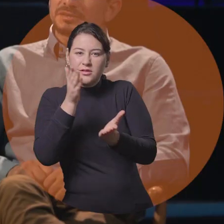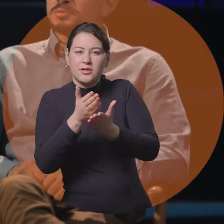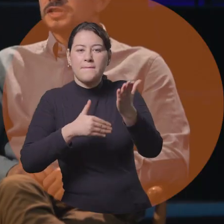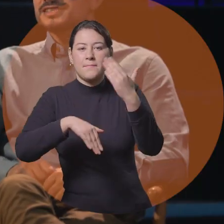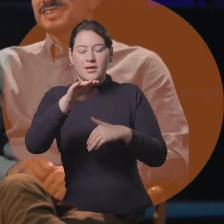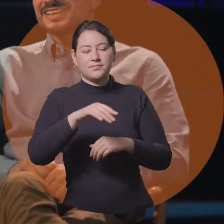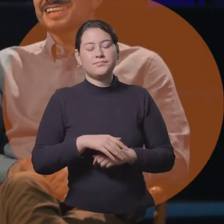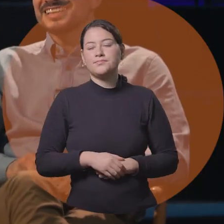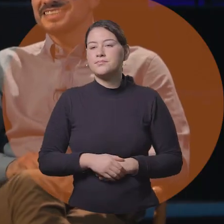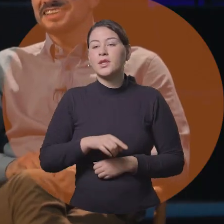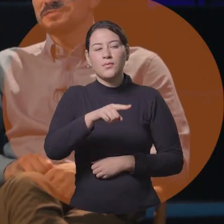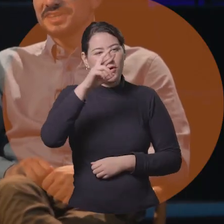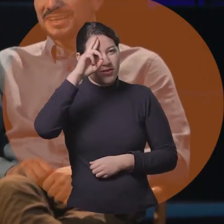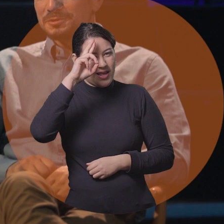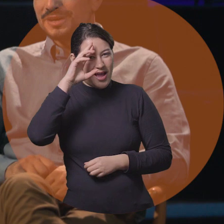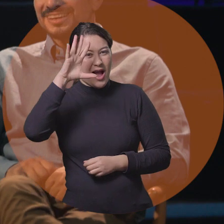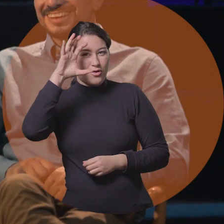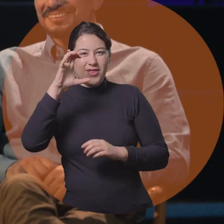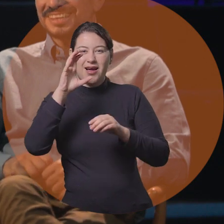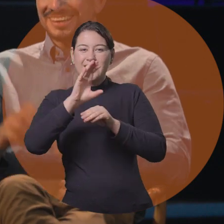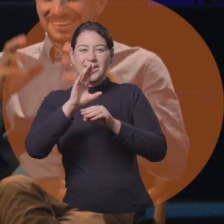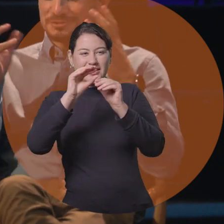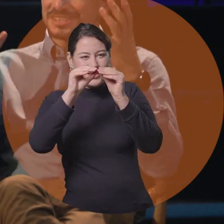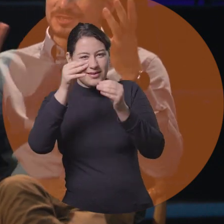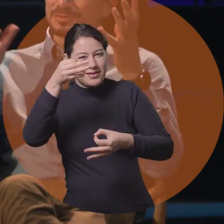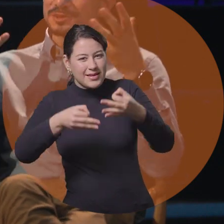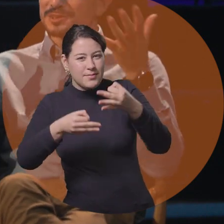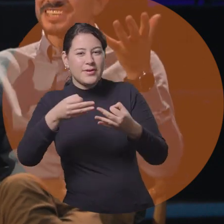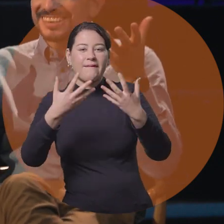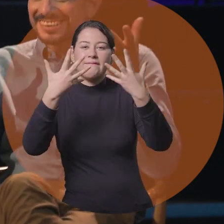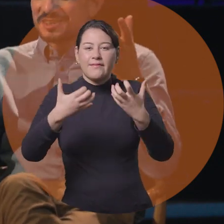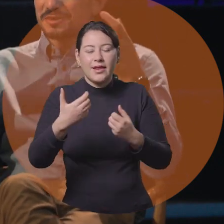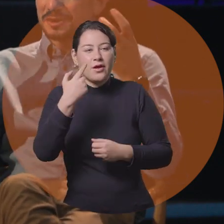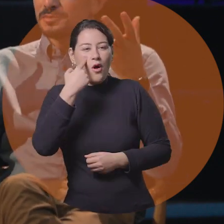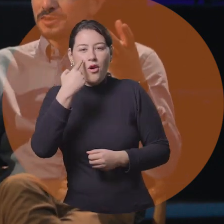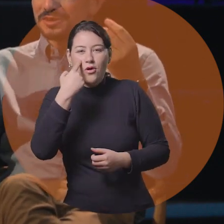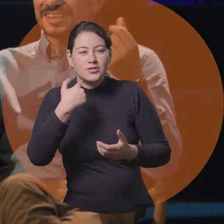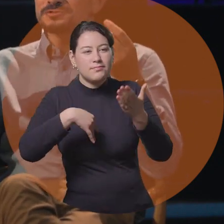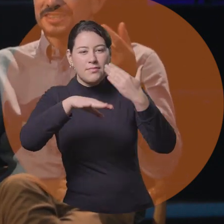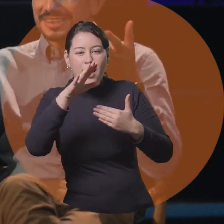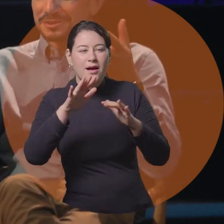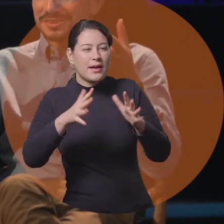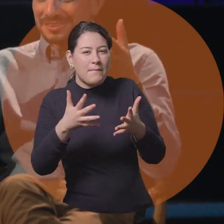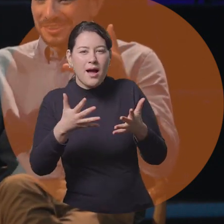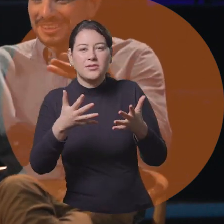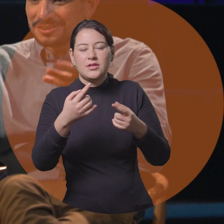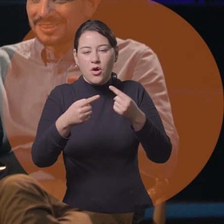¿Rememorás esas clases de Química en la cual había un deseo por conocer cómo, qué sucede con esto